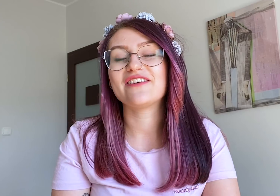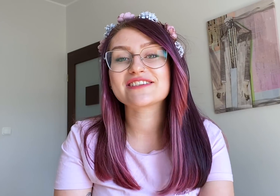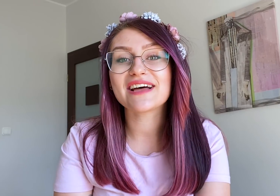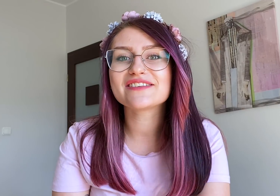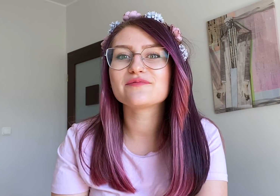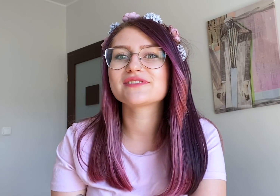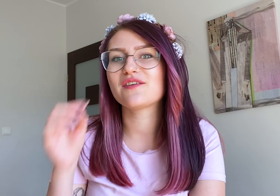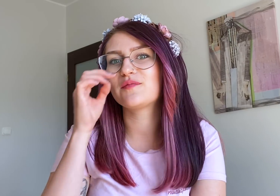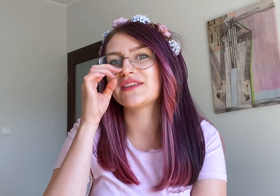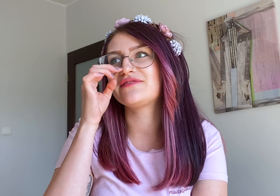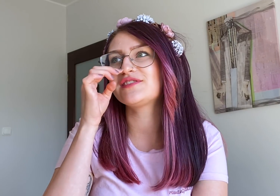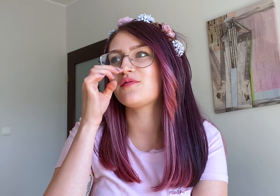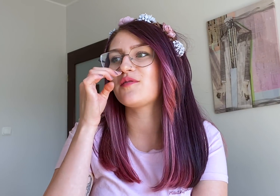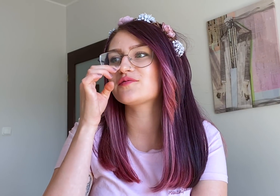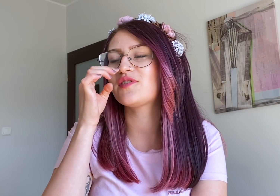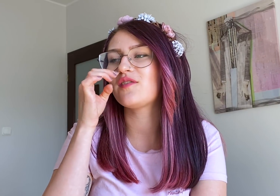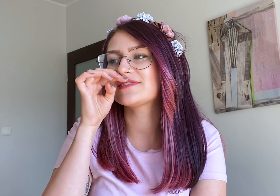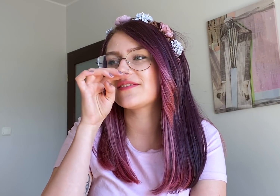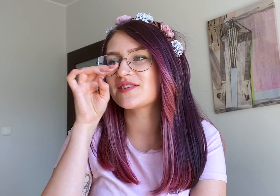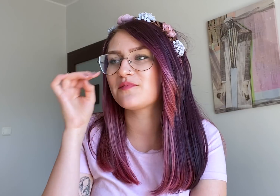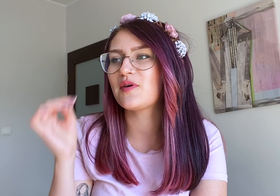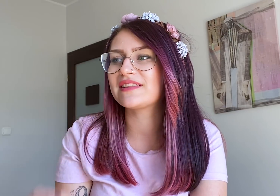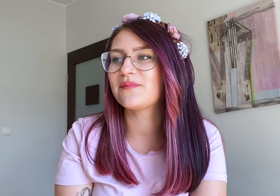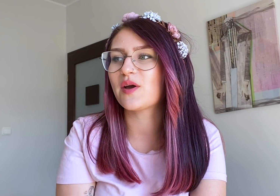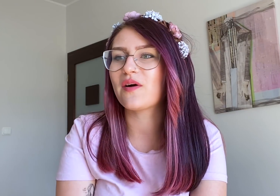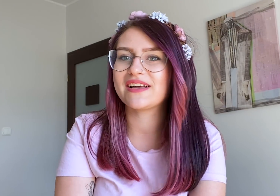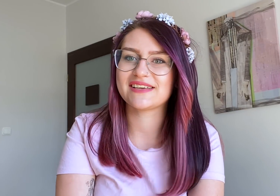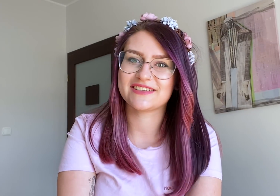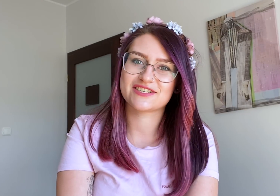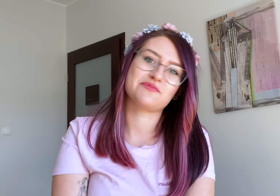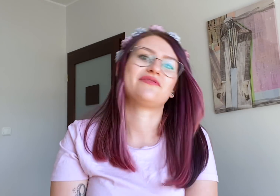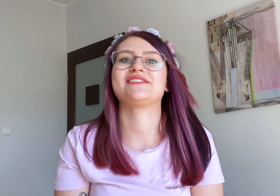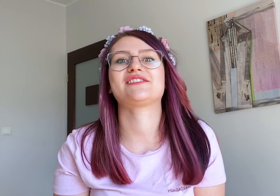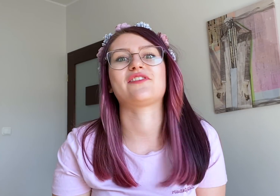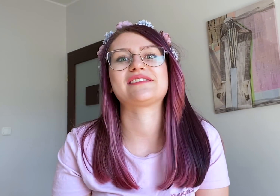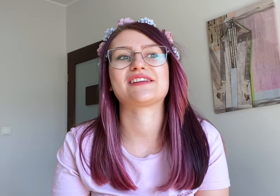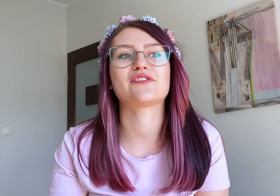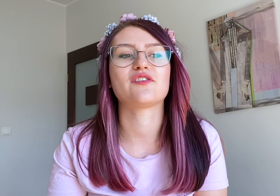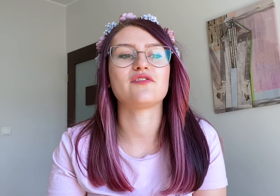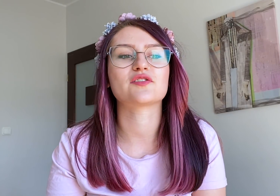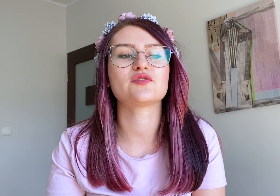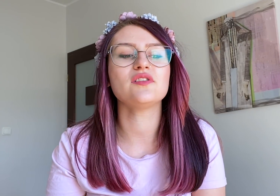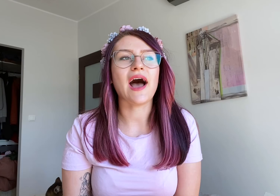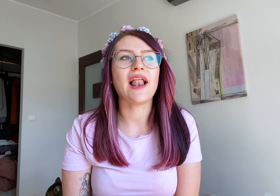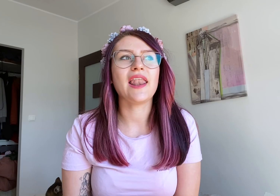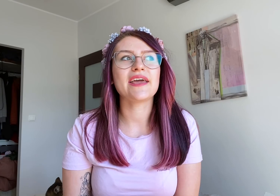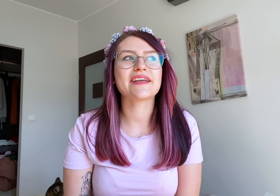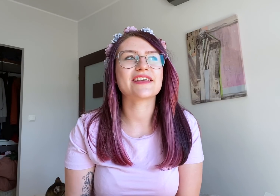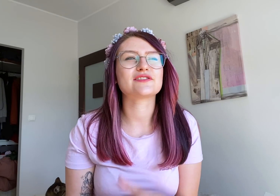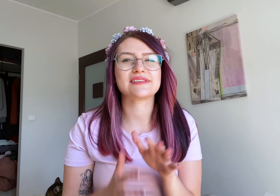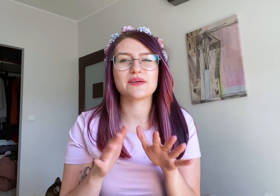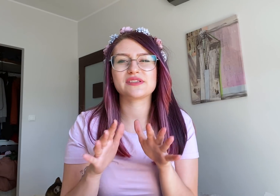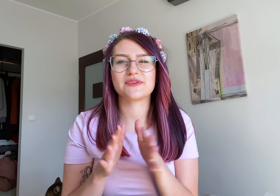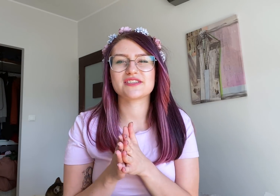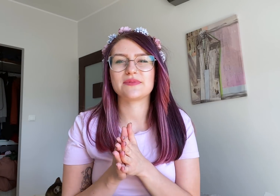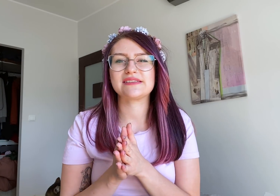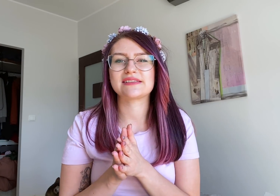Warsztaty w Muzeum nad Wisłą to zawsze była dla mnie okazja też, żeby wyjść ze swojej strefy komfortu. Ale jednak to jest takie bezpieczne miejsce,